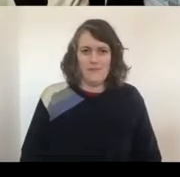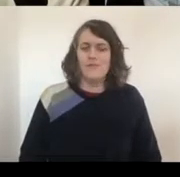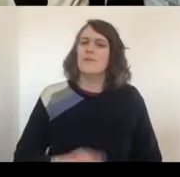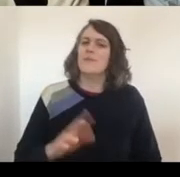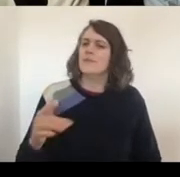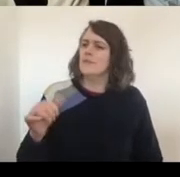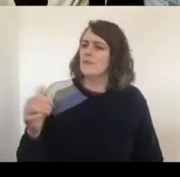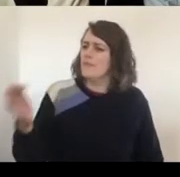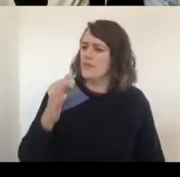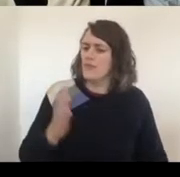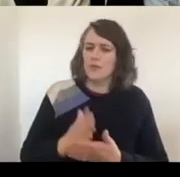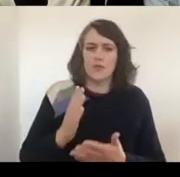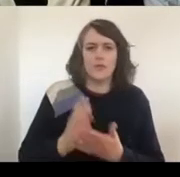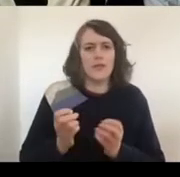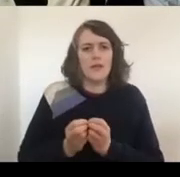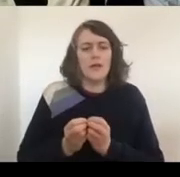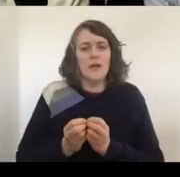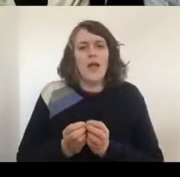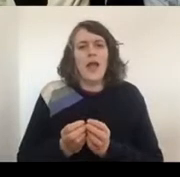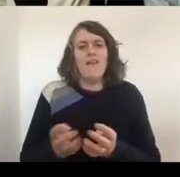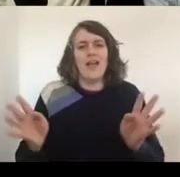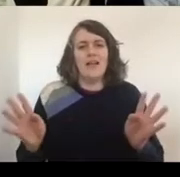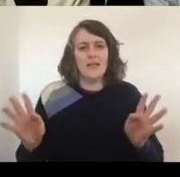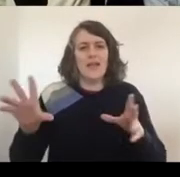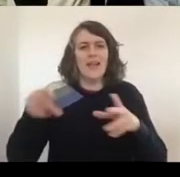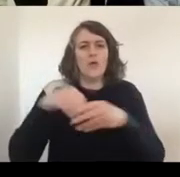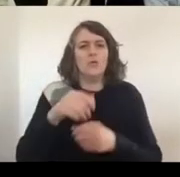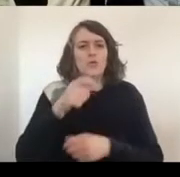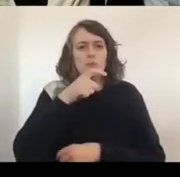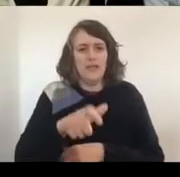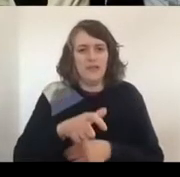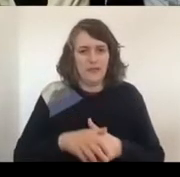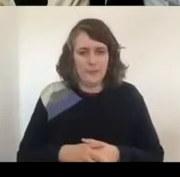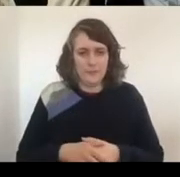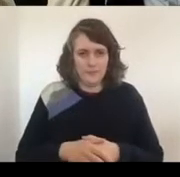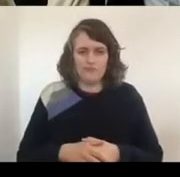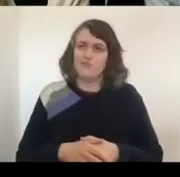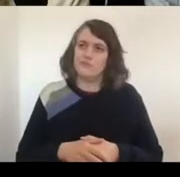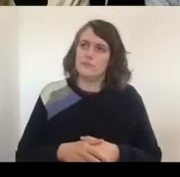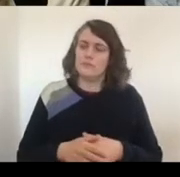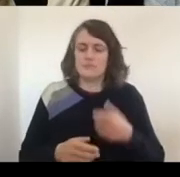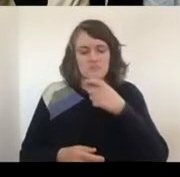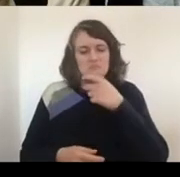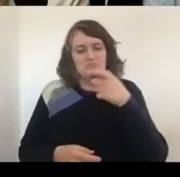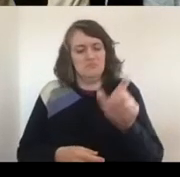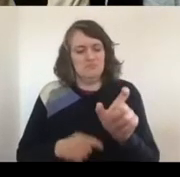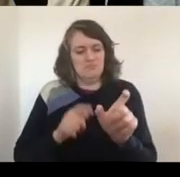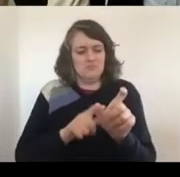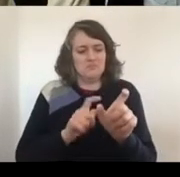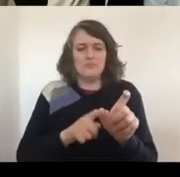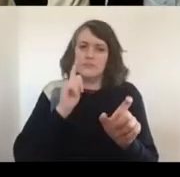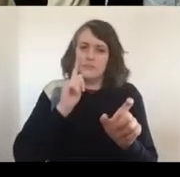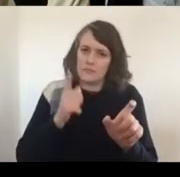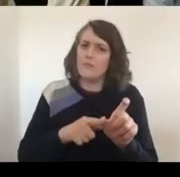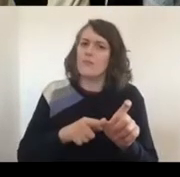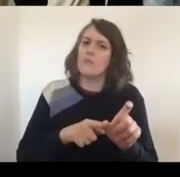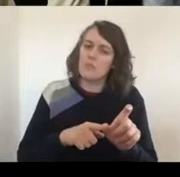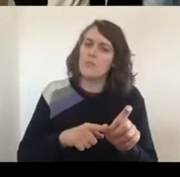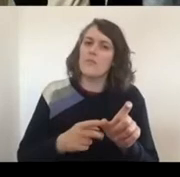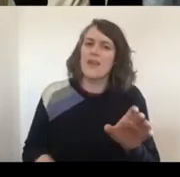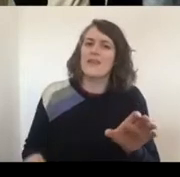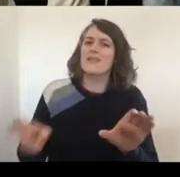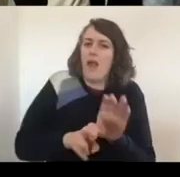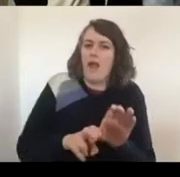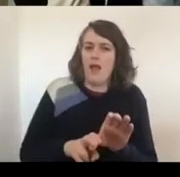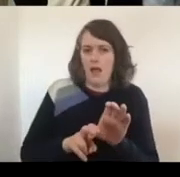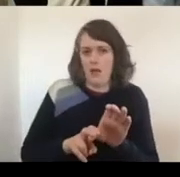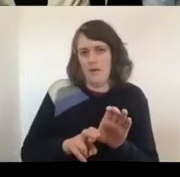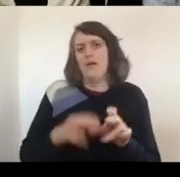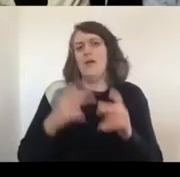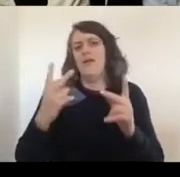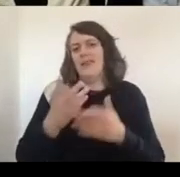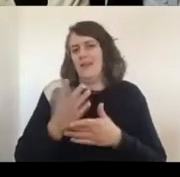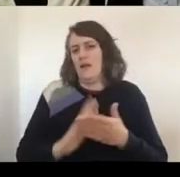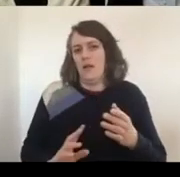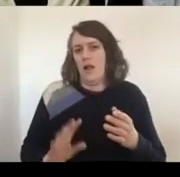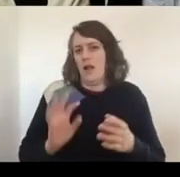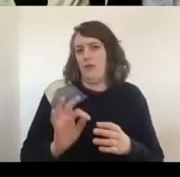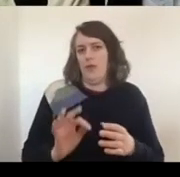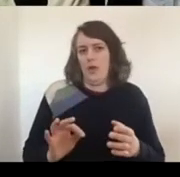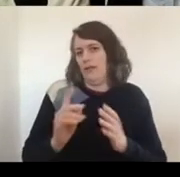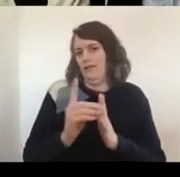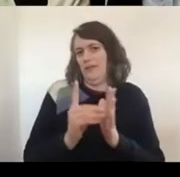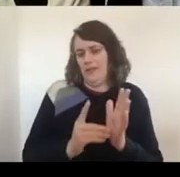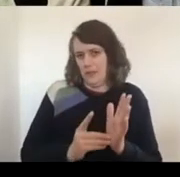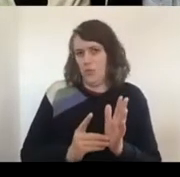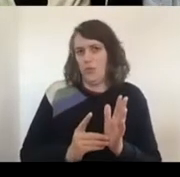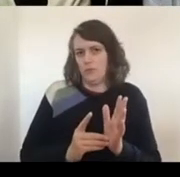was wir darunter verstehen, also Teilhabe ist eine wichtige Defintion und von Inklusion. Uns ist